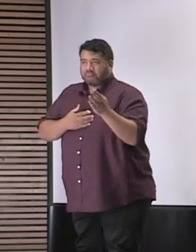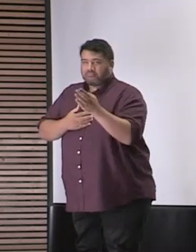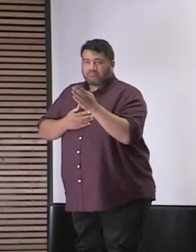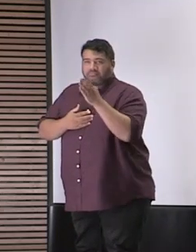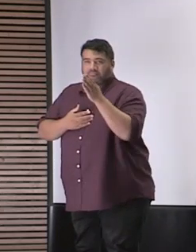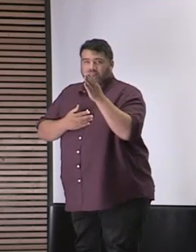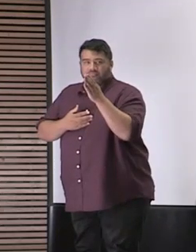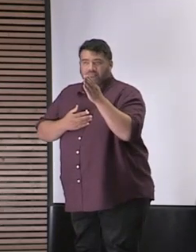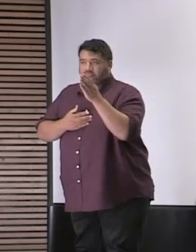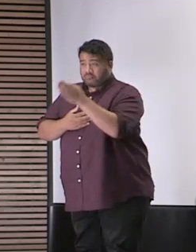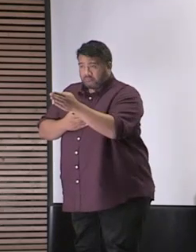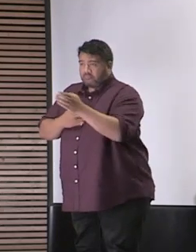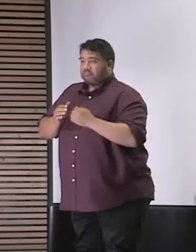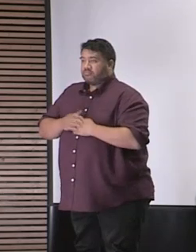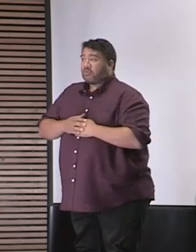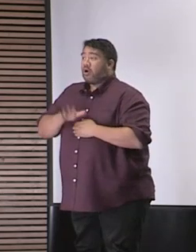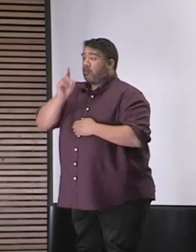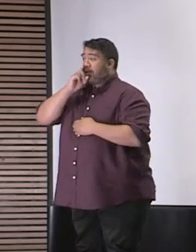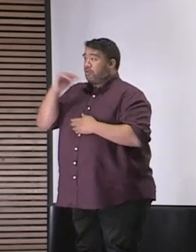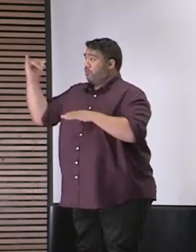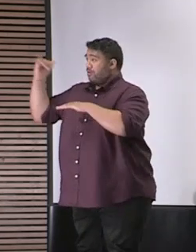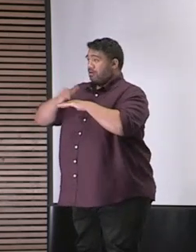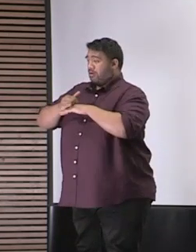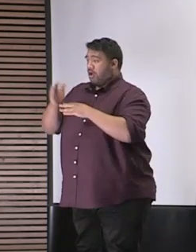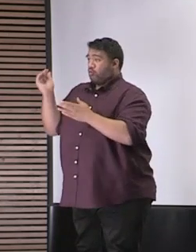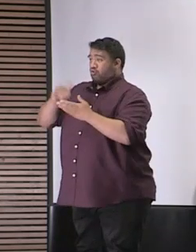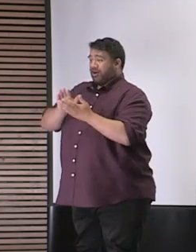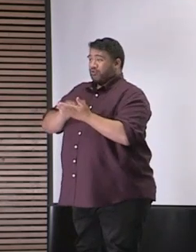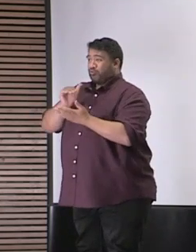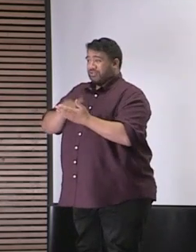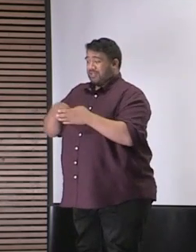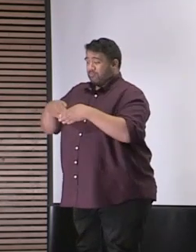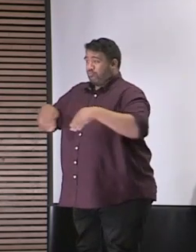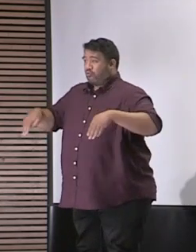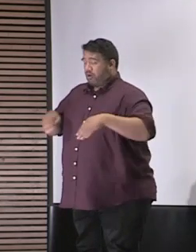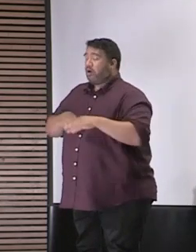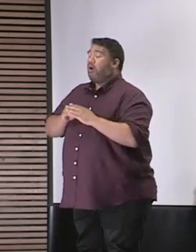quisimos que un sistema educativo aprendiera basándose únicamente en dispositivos. Podría dejarlo venir y